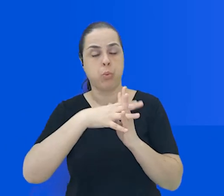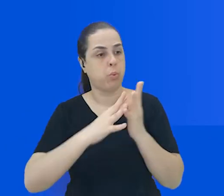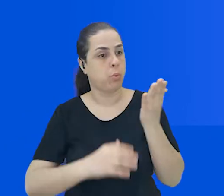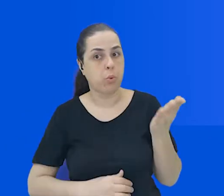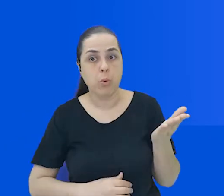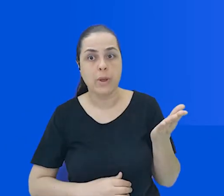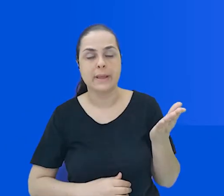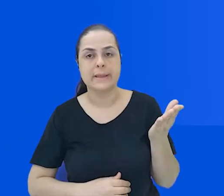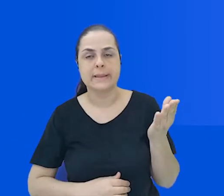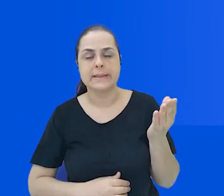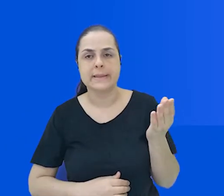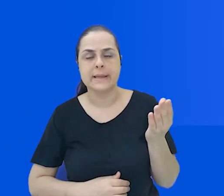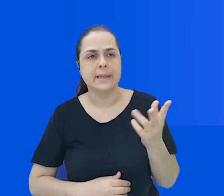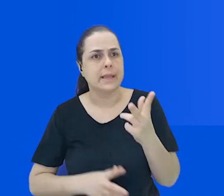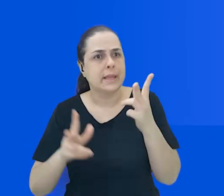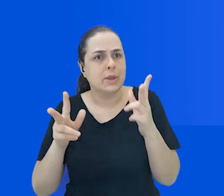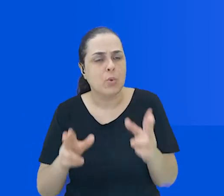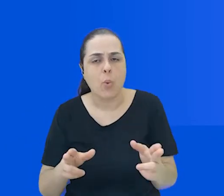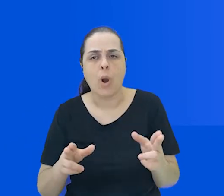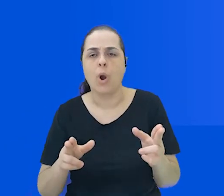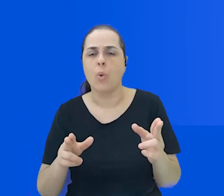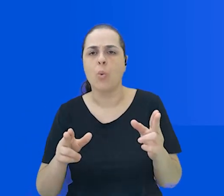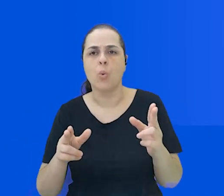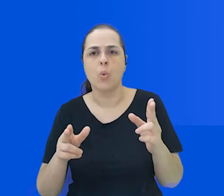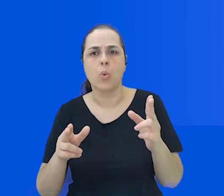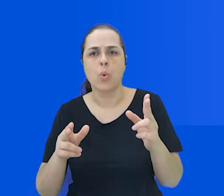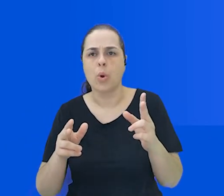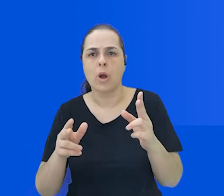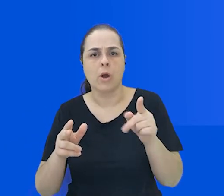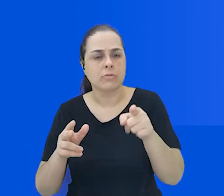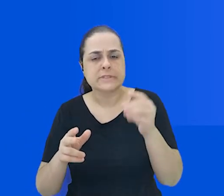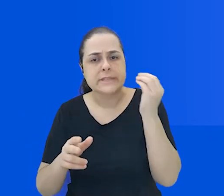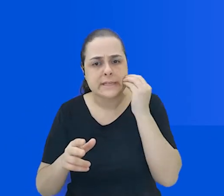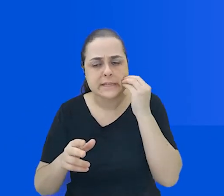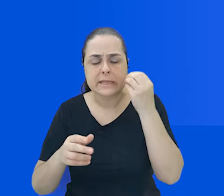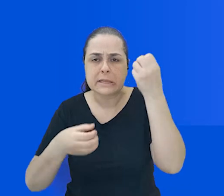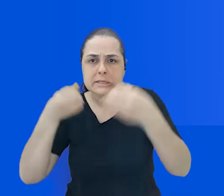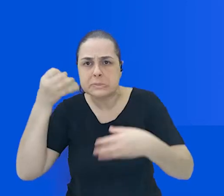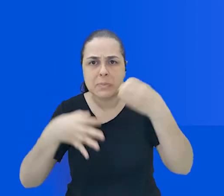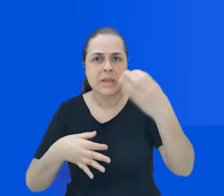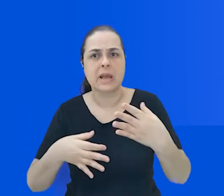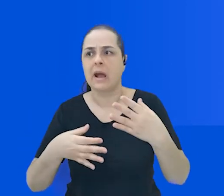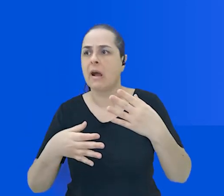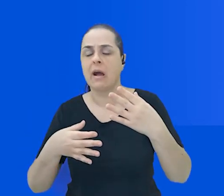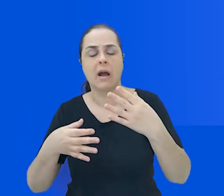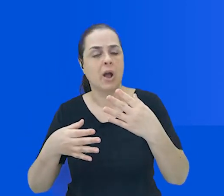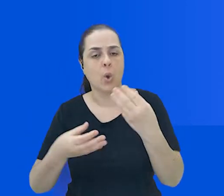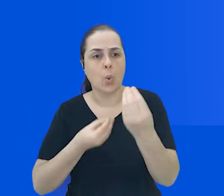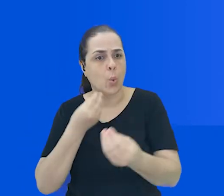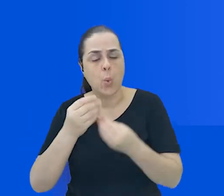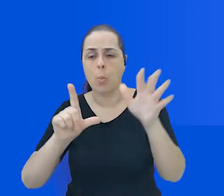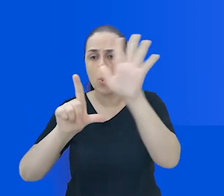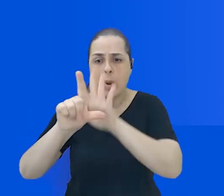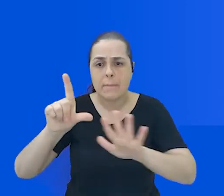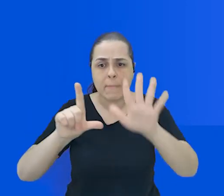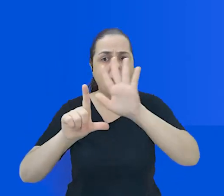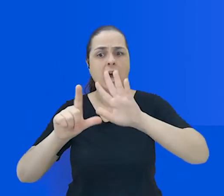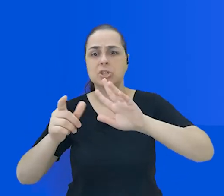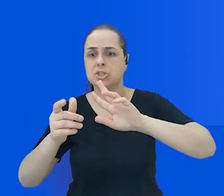de alguma forma tenta traduzir muitos dos nossos temas em imagens. e o apoio visual. E o meu repertório vem muito da questão também